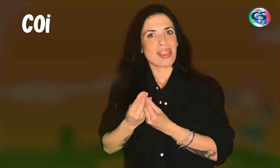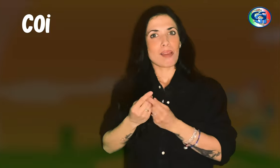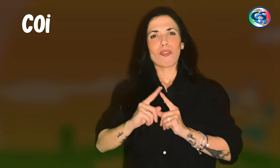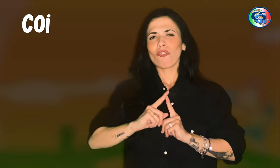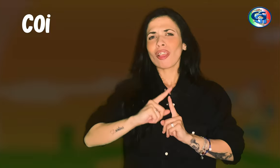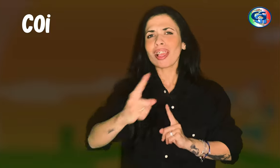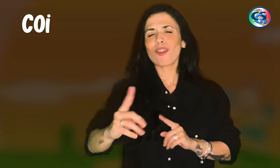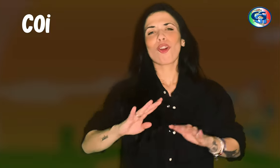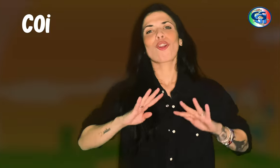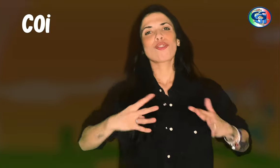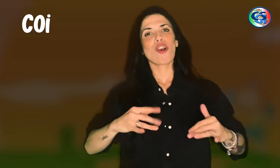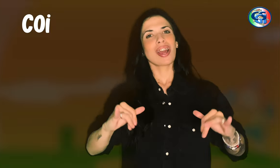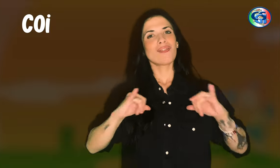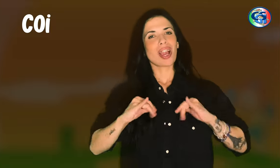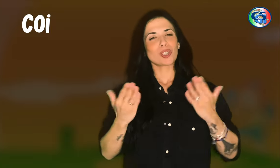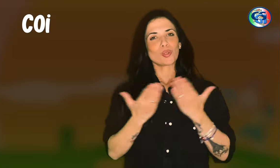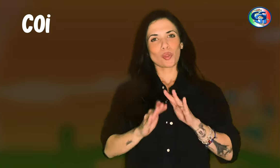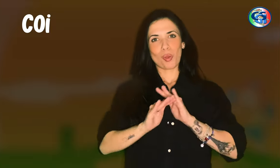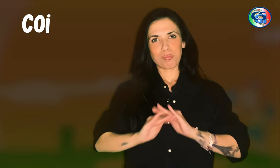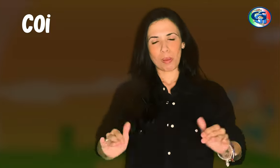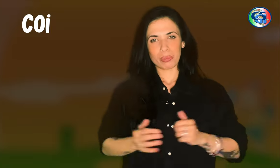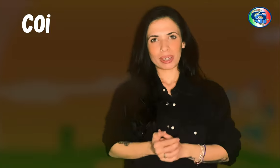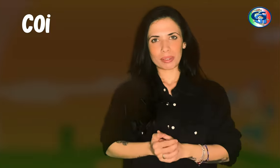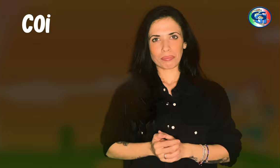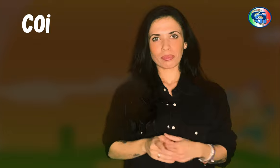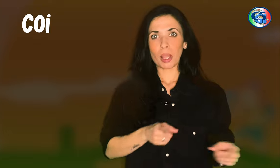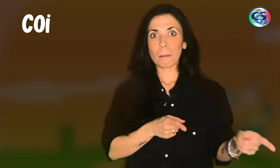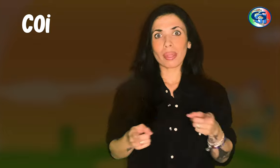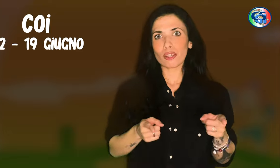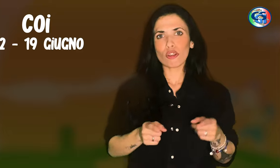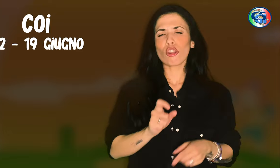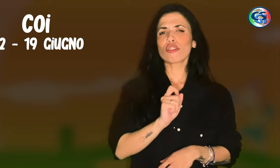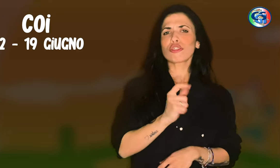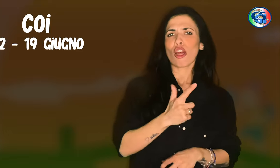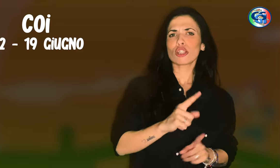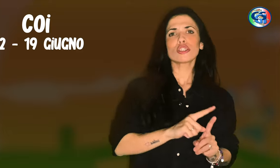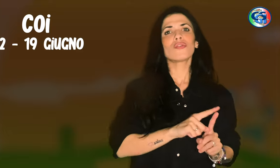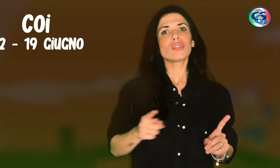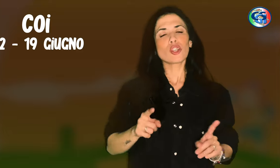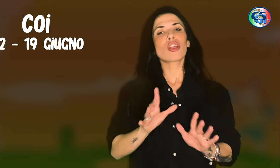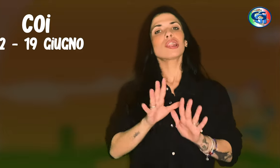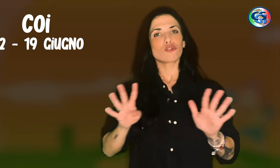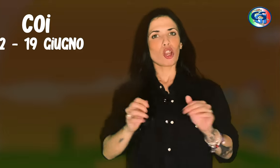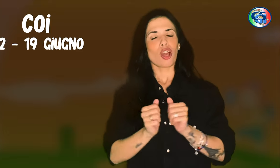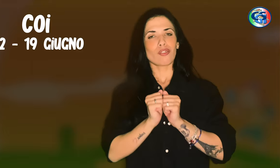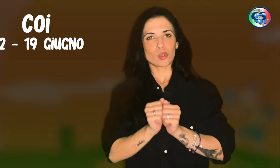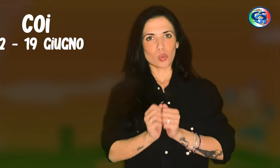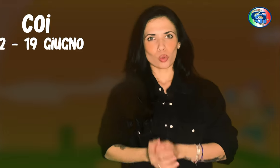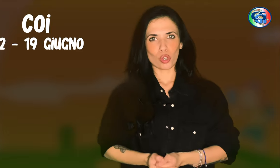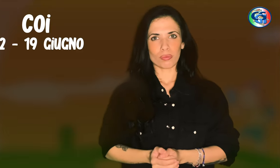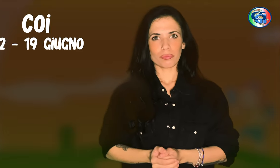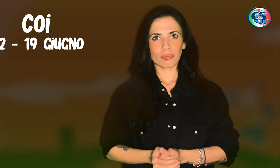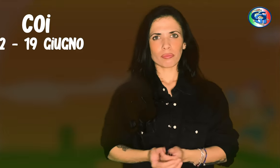nelle mansioni fino all’inizio e durante la 9ª Vacanza Studio Bambini che avrà realizzazione dal 12 al 19 Giugno 2022.